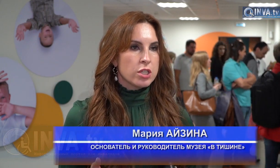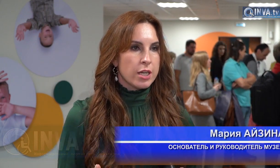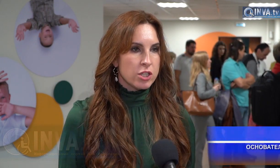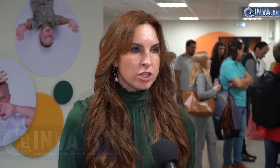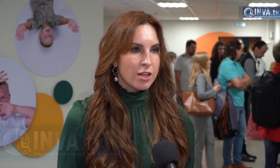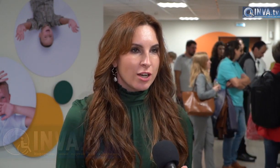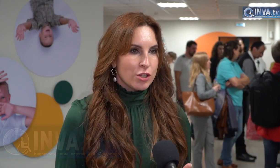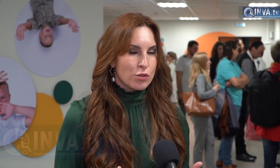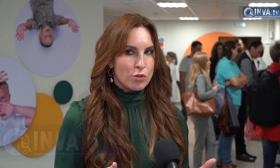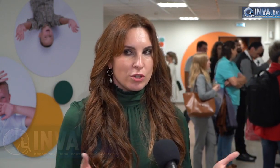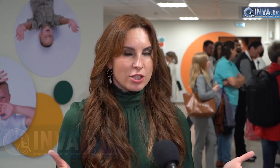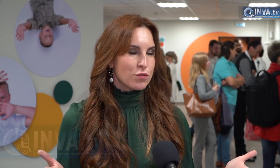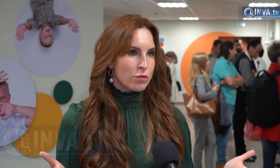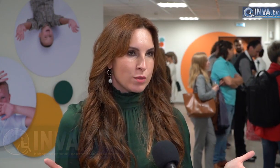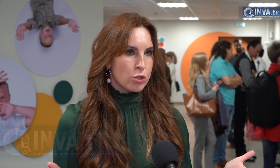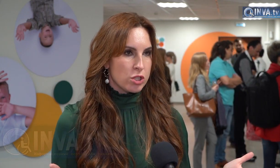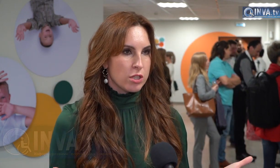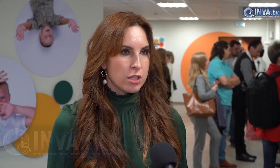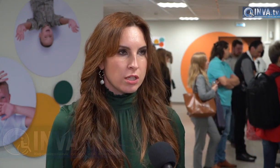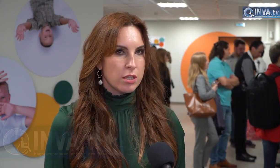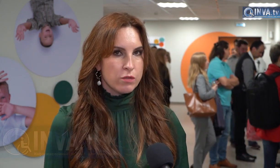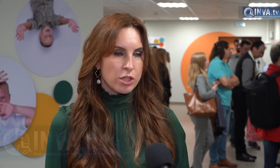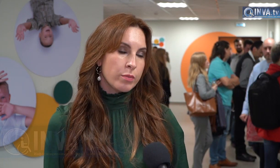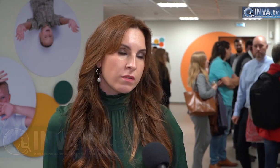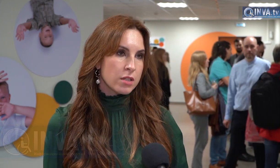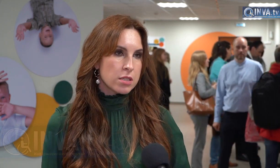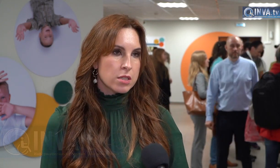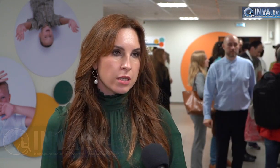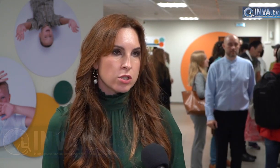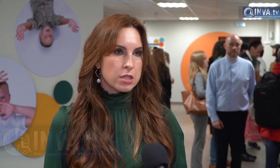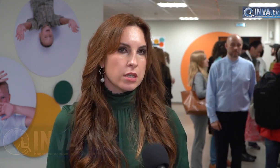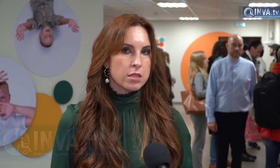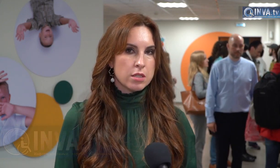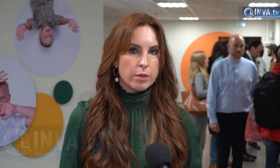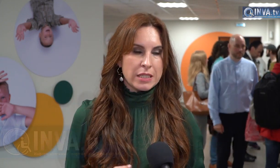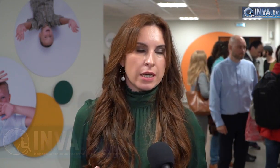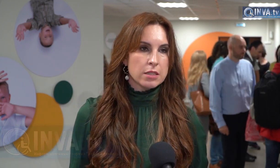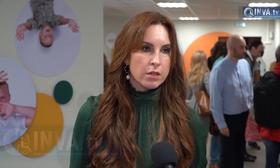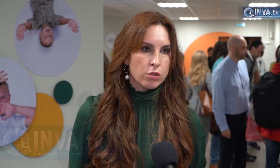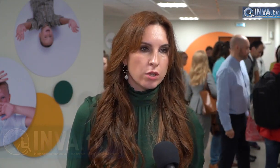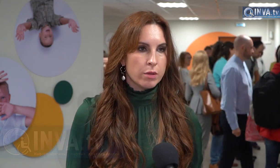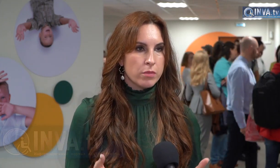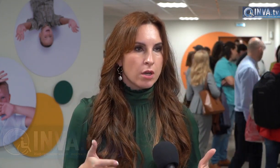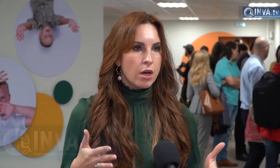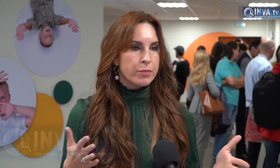это не страшно, то дальше всё возможно. И вот так появилась идея сделать пространство, которое